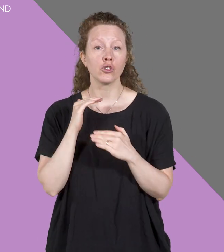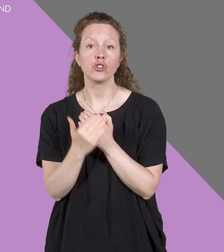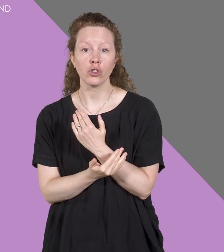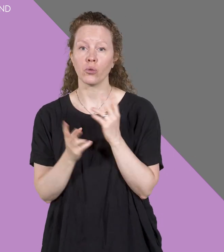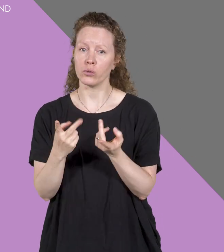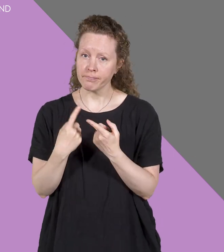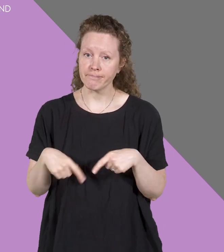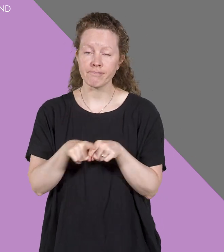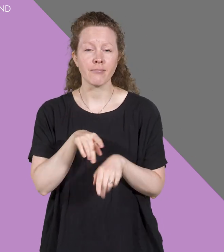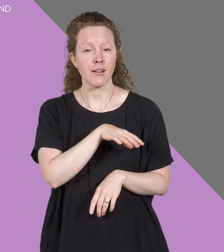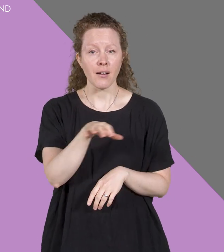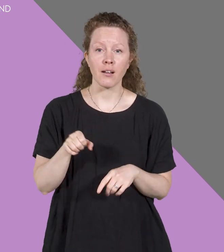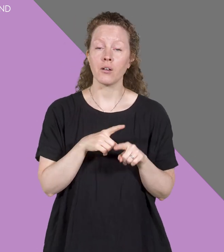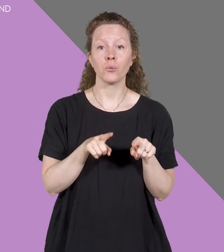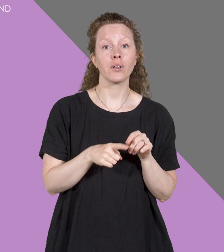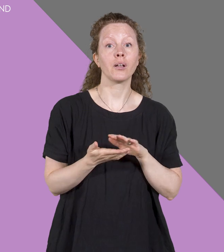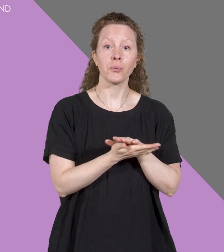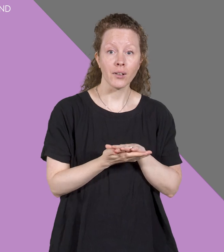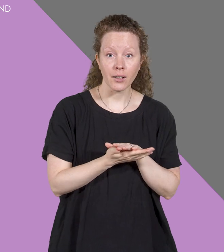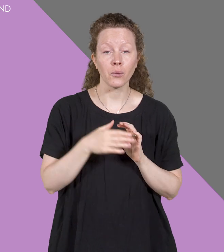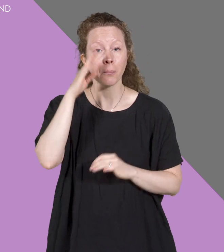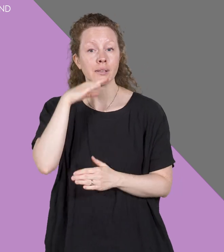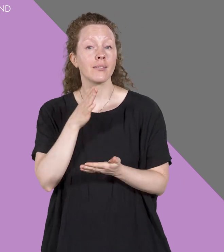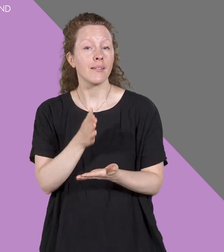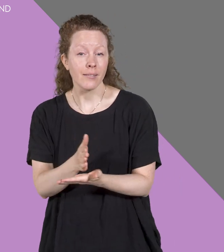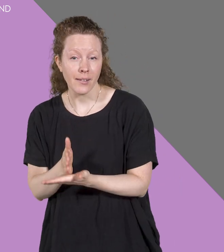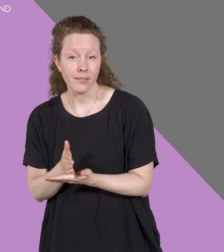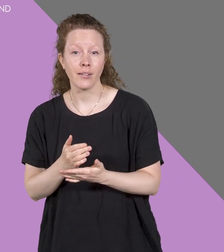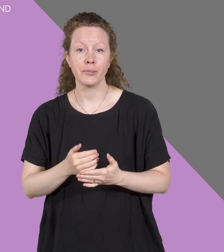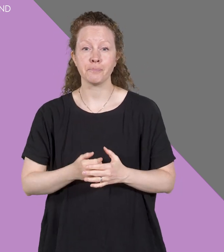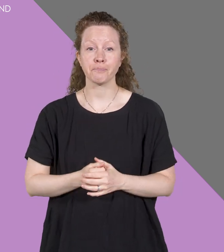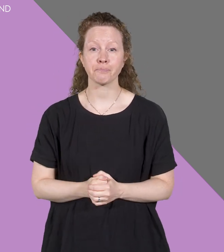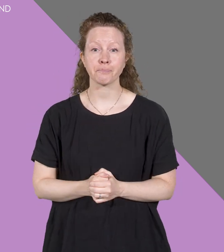skydda och förverkliga allas grundläggande och mänskliga rättigheter.